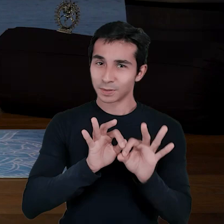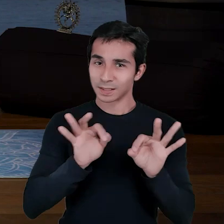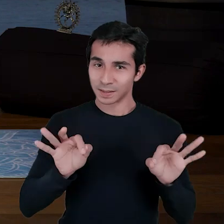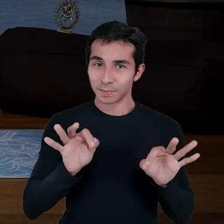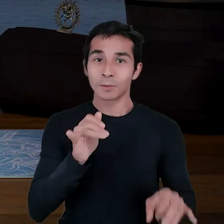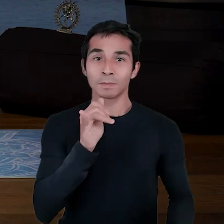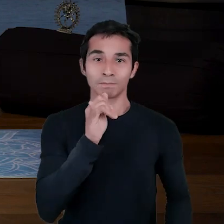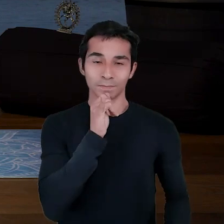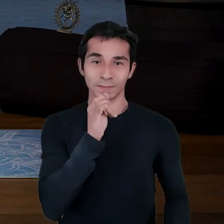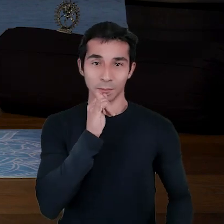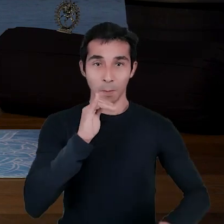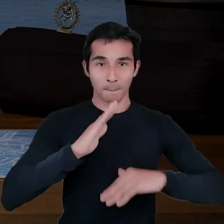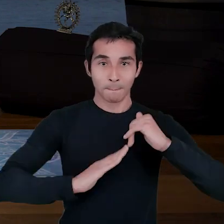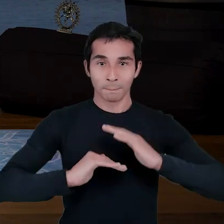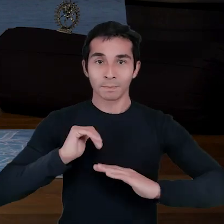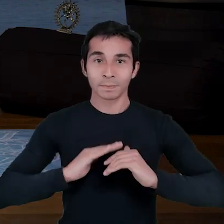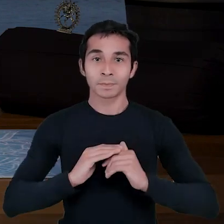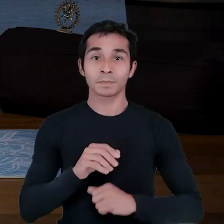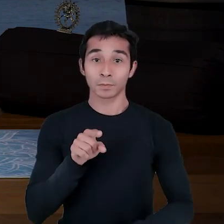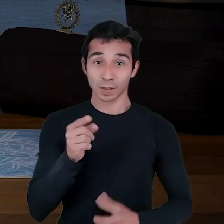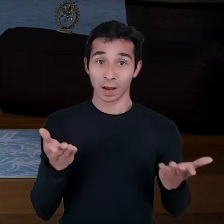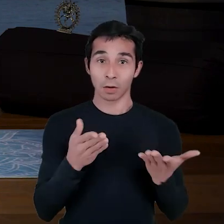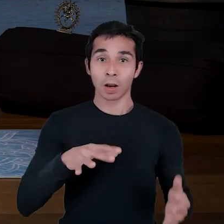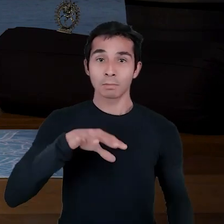Para exemplificar, vamos fazer uma pequena experiência.